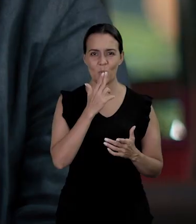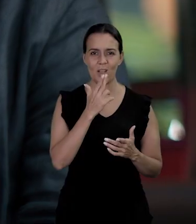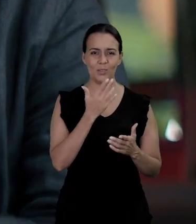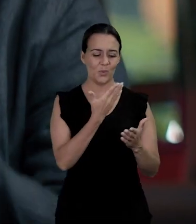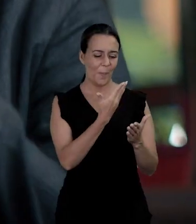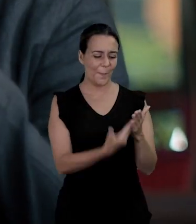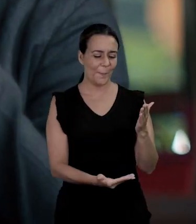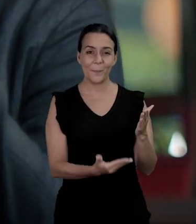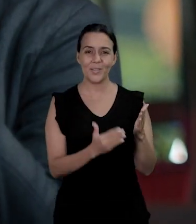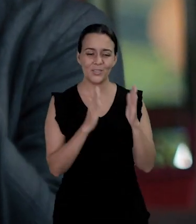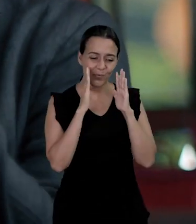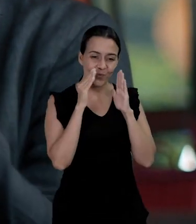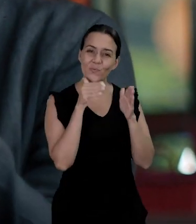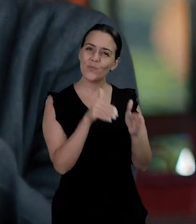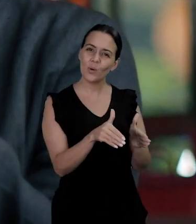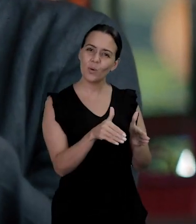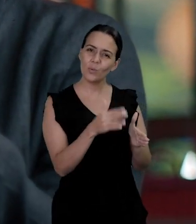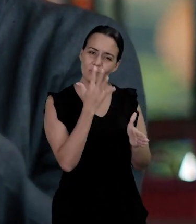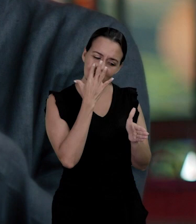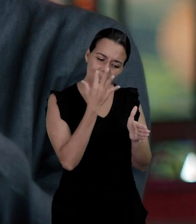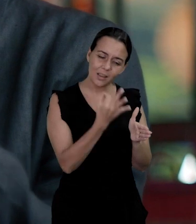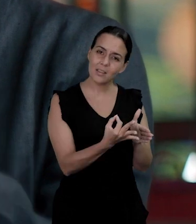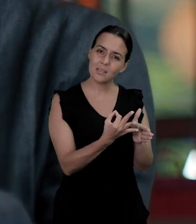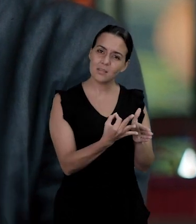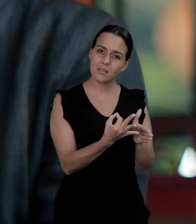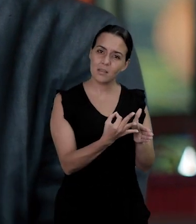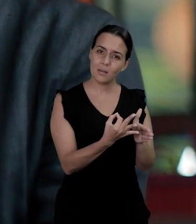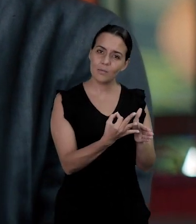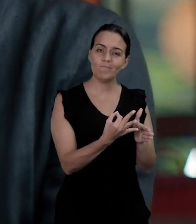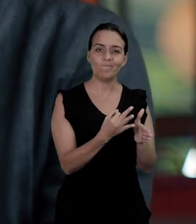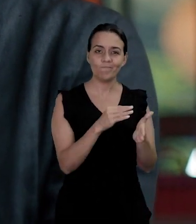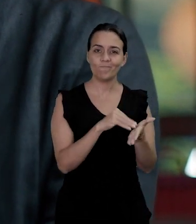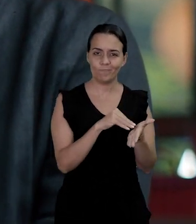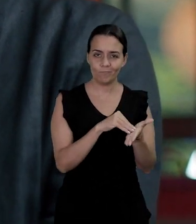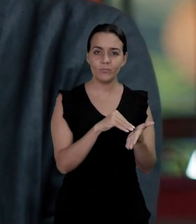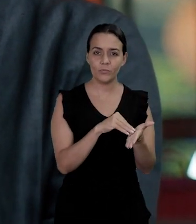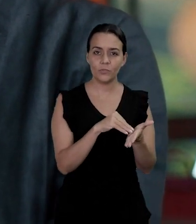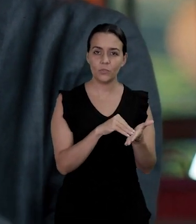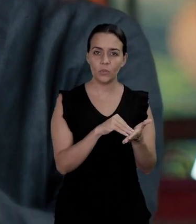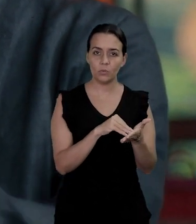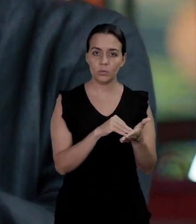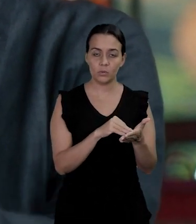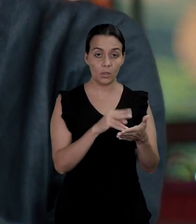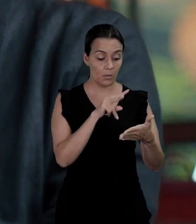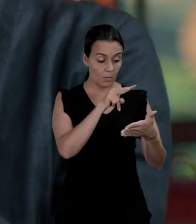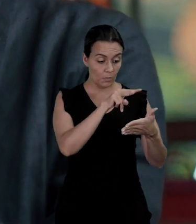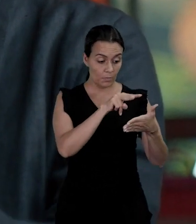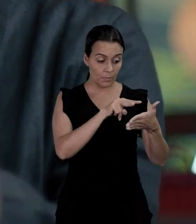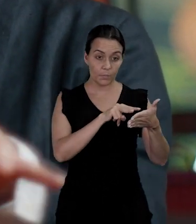Da perda da capacidade de foco, de concentração. E tanto para ler,